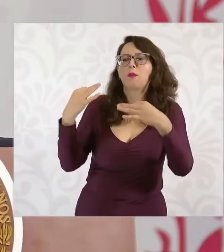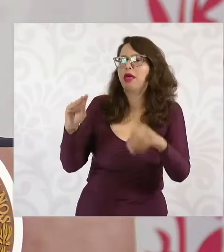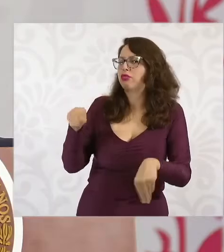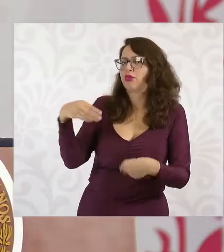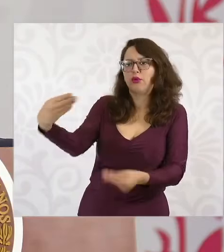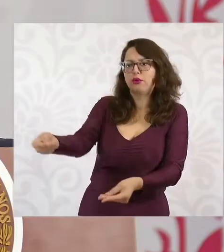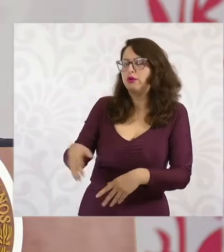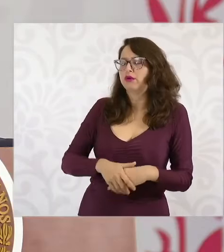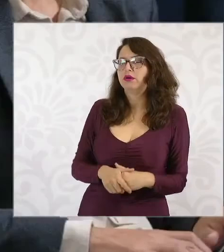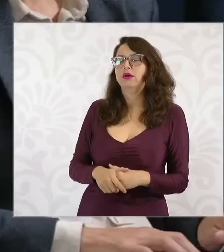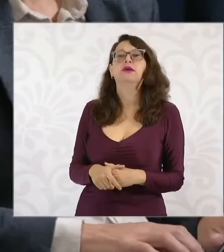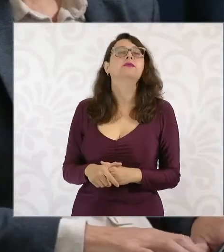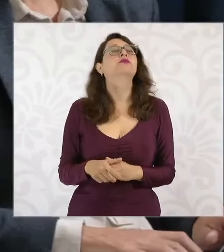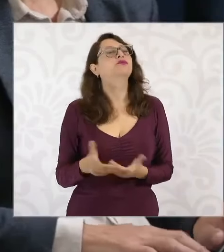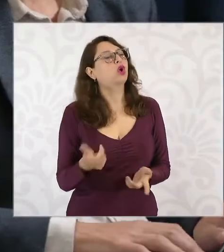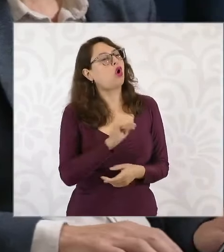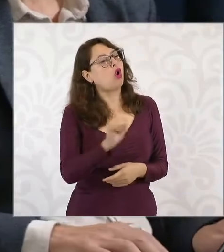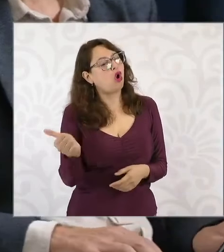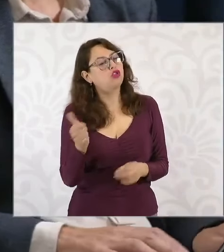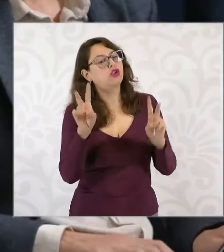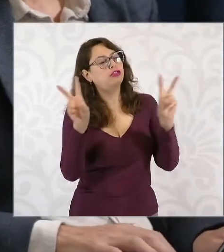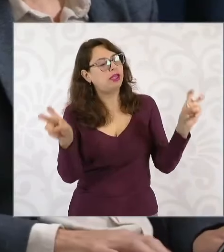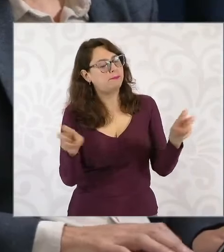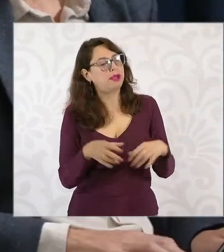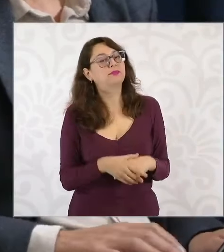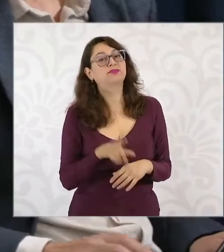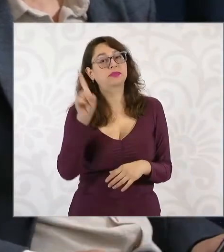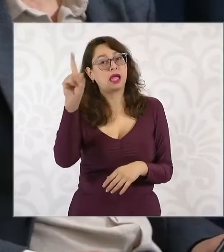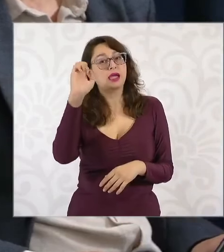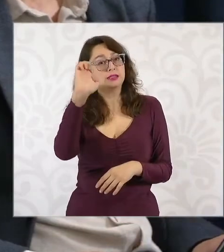Ah, y también preguntarle en otro tema. En Chihuahua se informó que después de un operativo